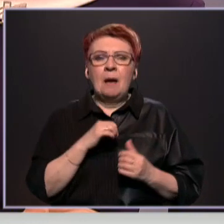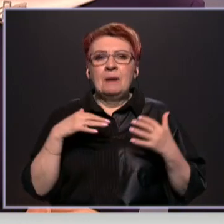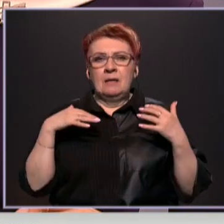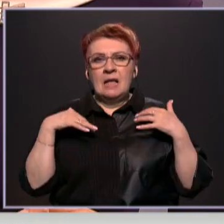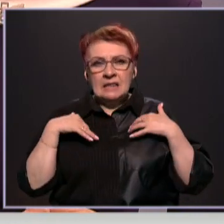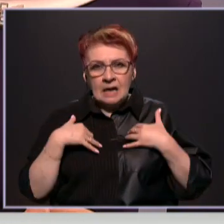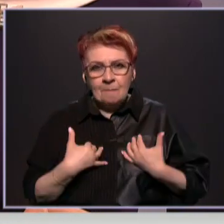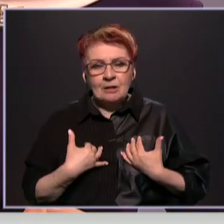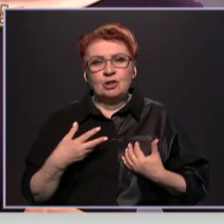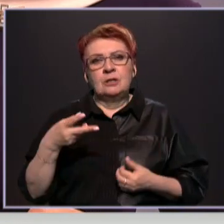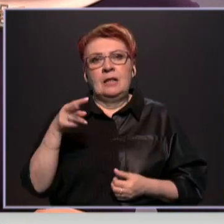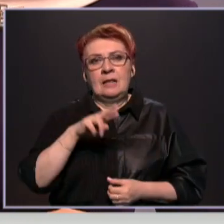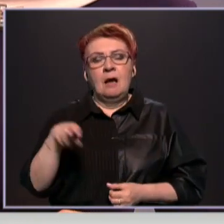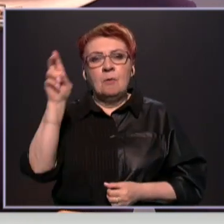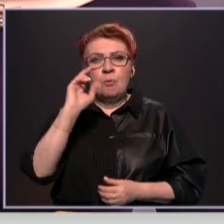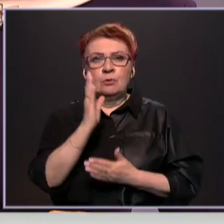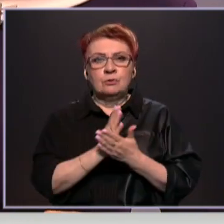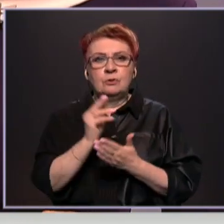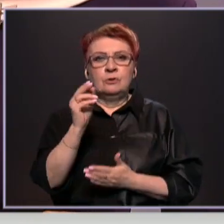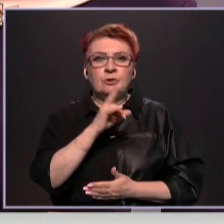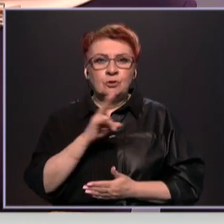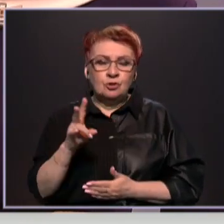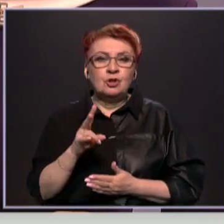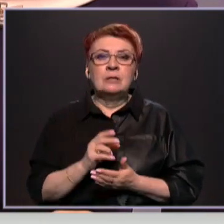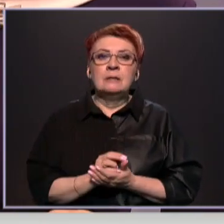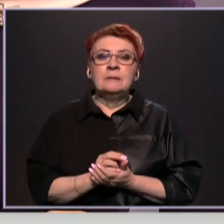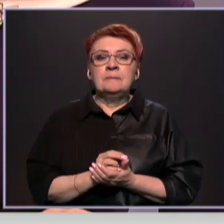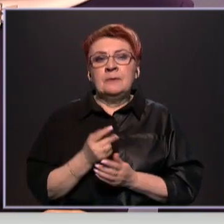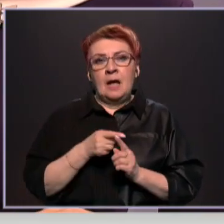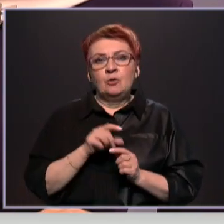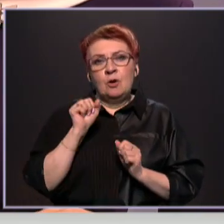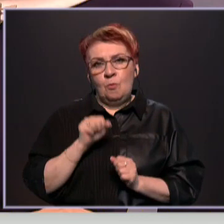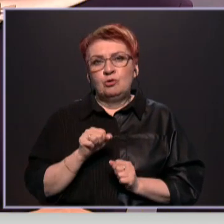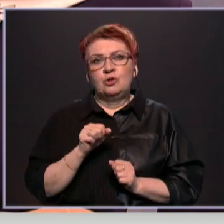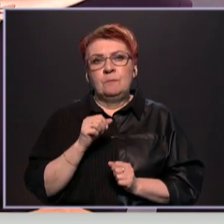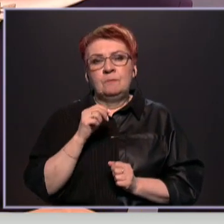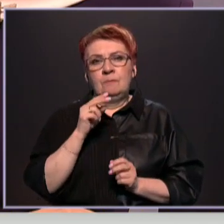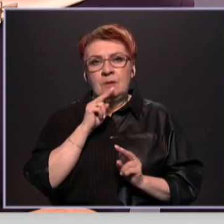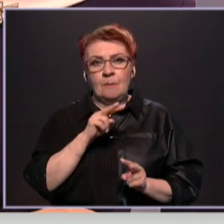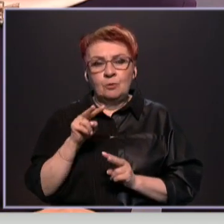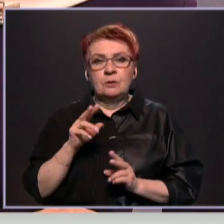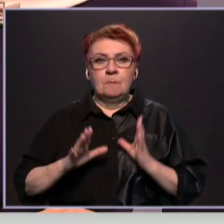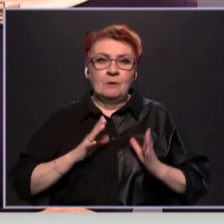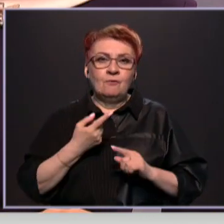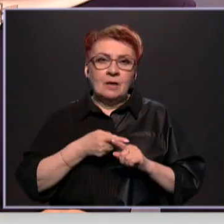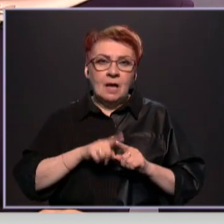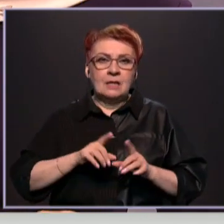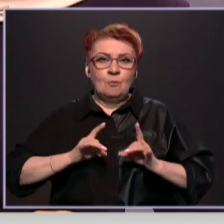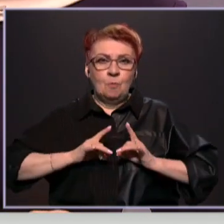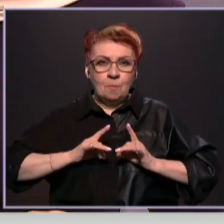да будут служебный чин эпизод который мы можем наблюдать в ходе подготовки праздник светлого